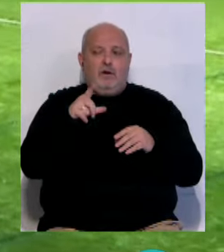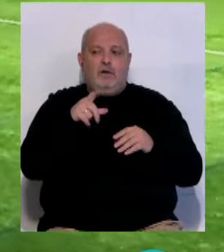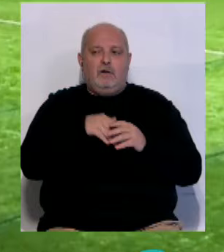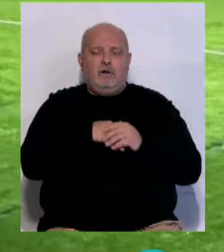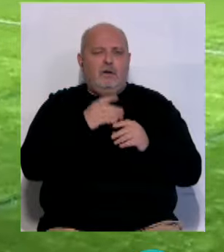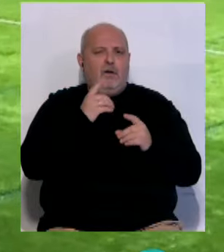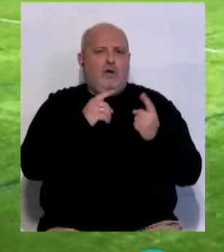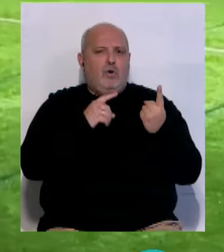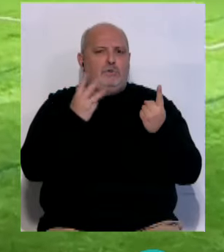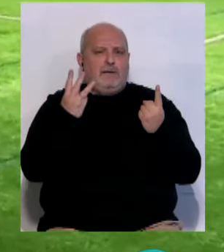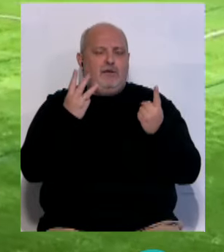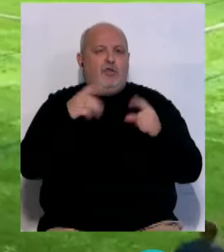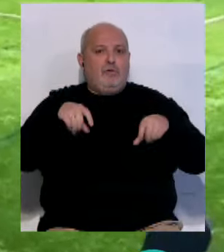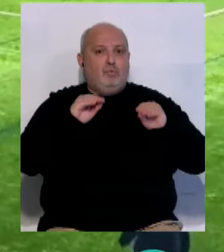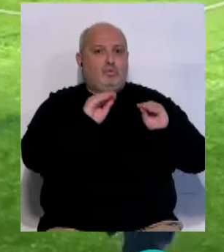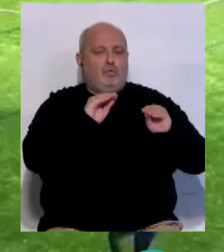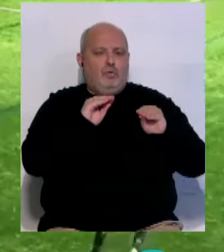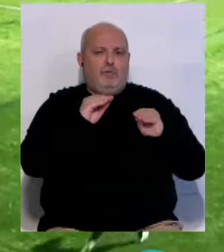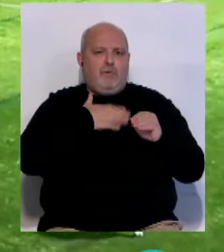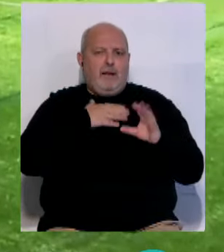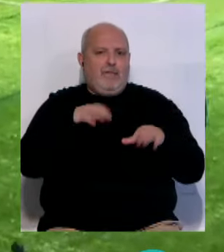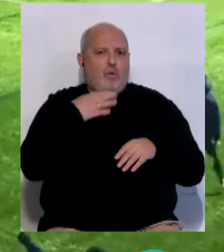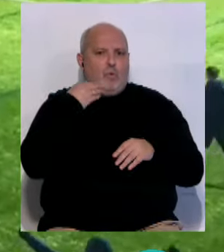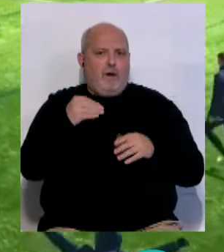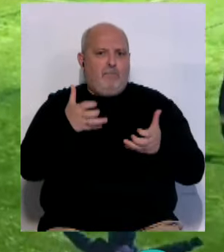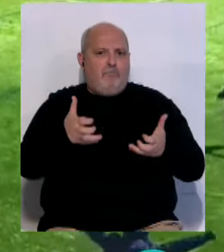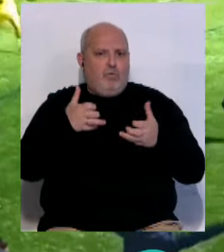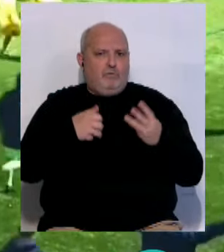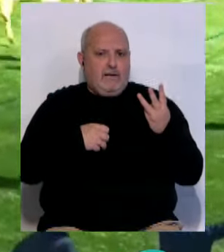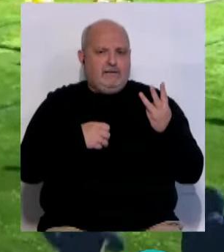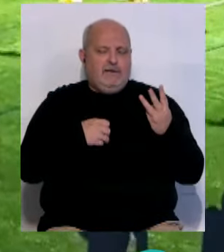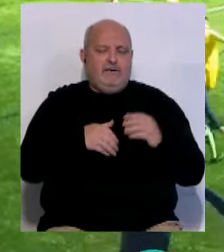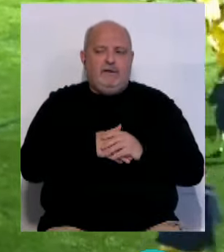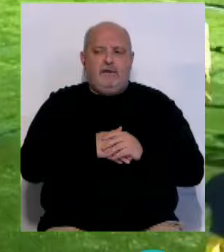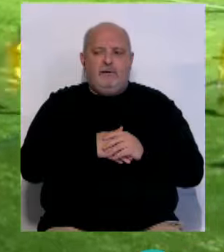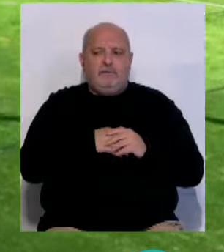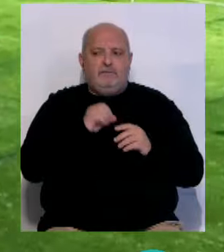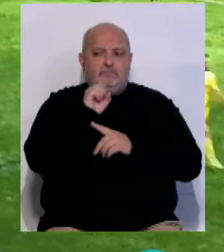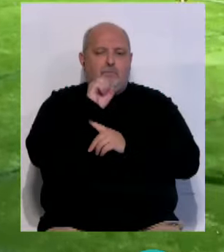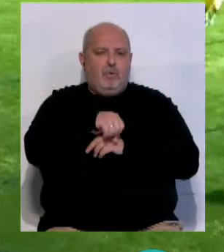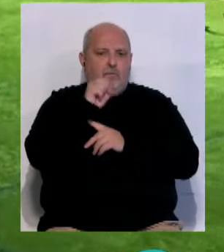gol a TR en el estadio berio el equipo entrenado por Juan macruz que vencía Al conjunto Vasco con